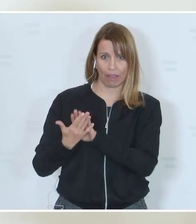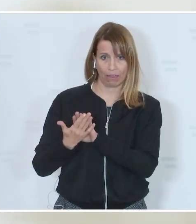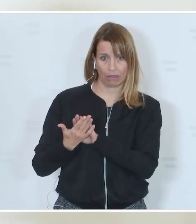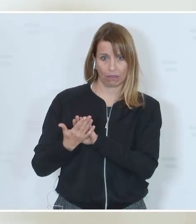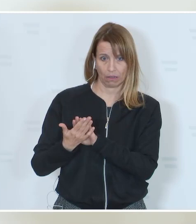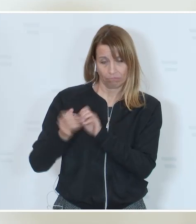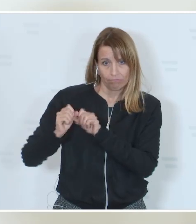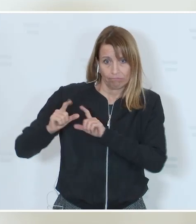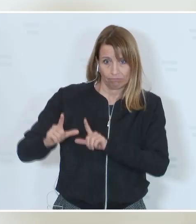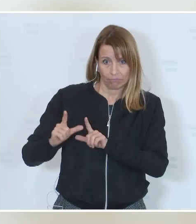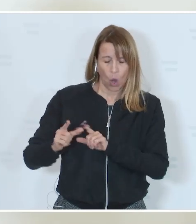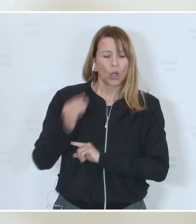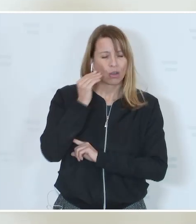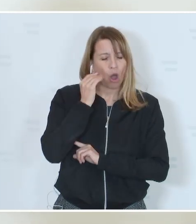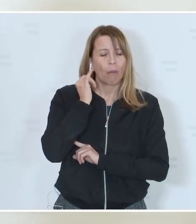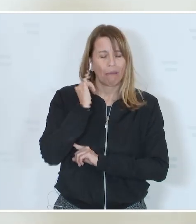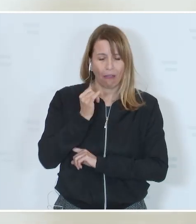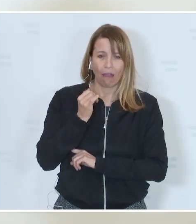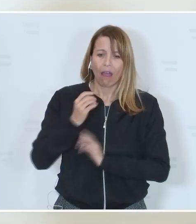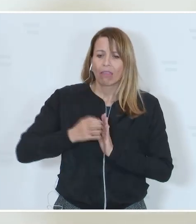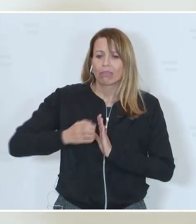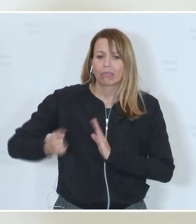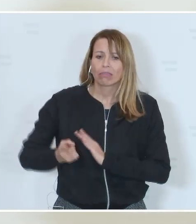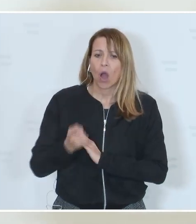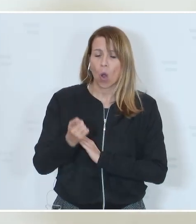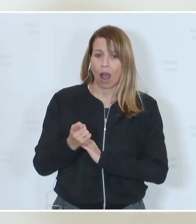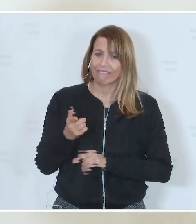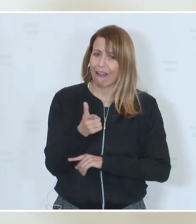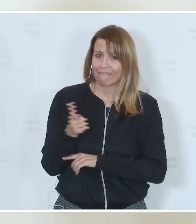dass wir einen dauerhaften Waffenstillstand und zwar so schnell wie möglich - benötigen.